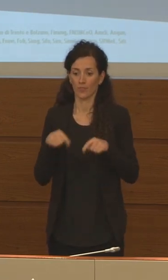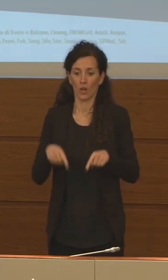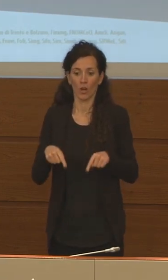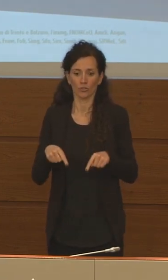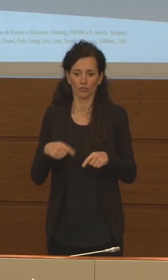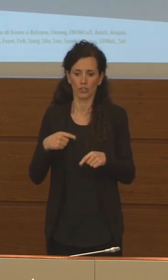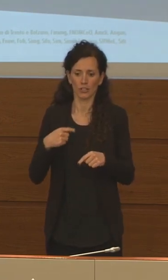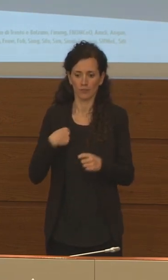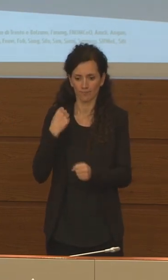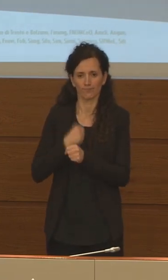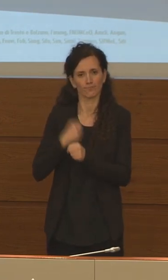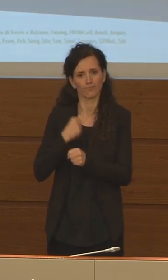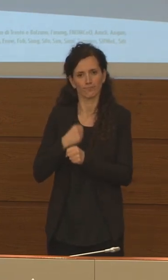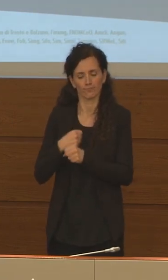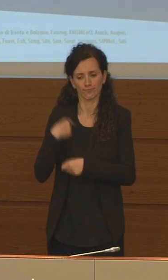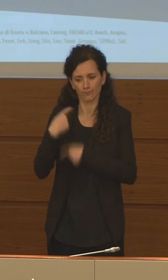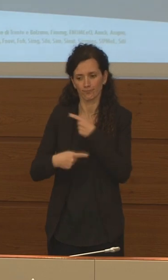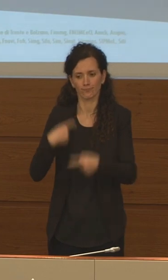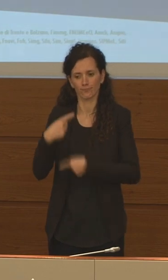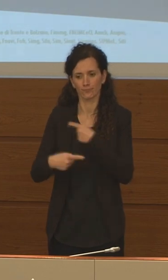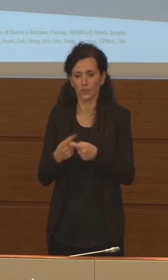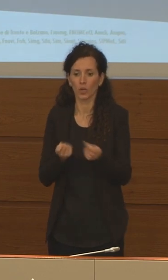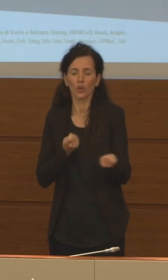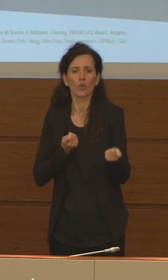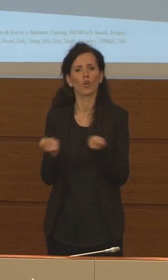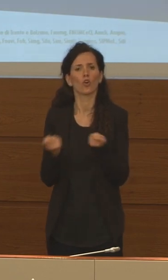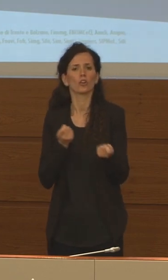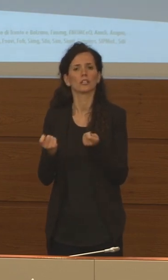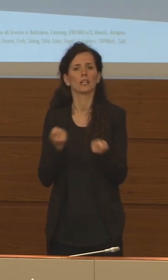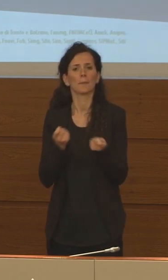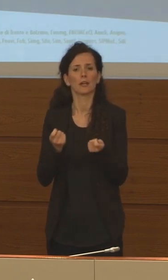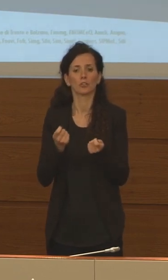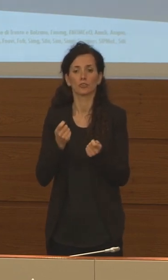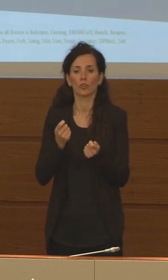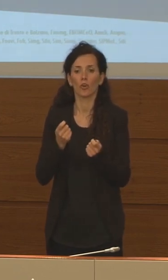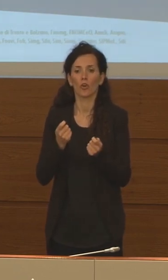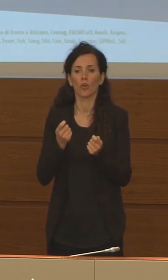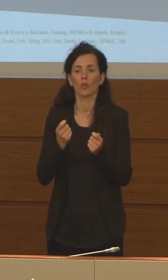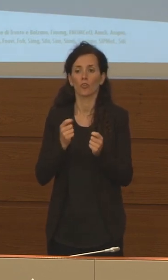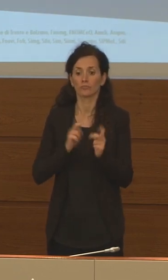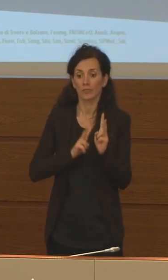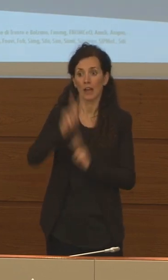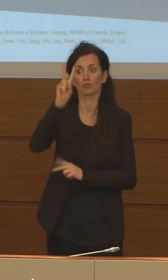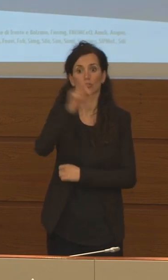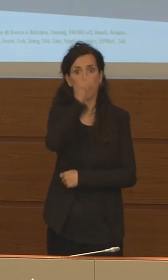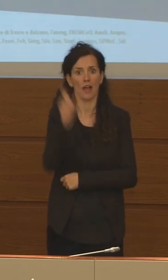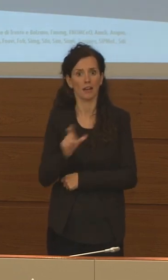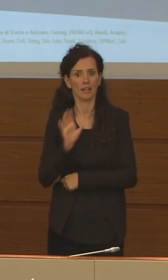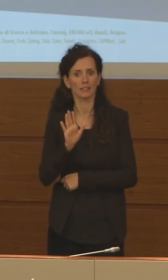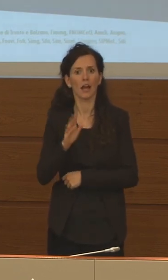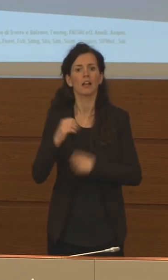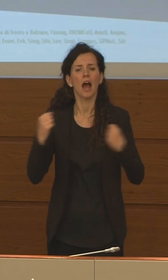relativa al coordinamento a livello nazionale delle attività di assistenza